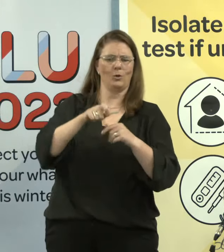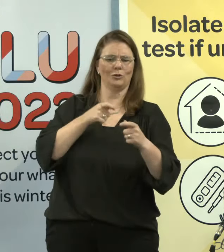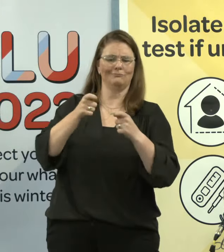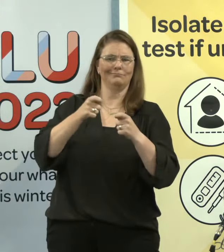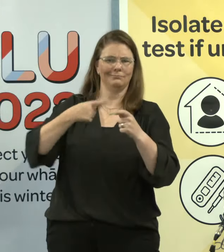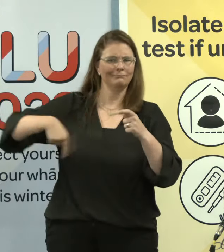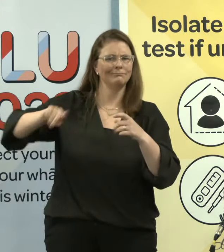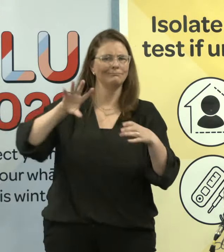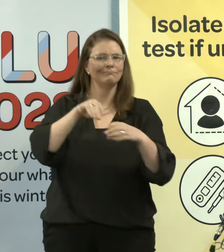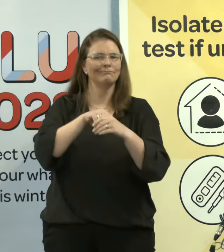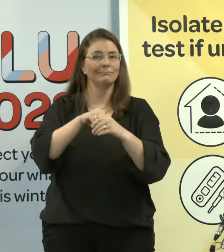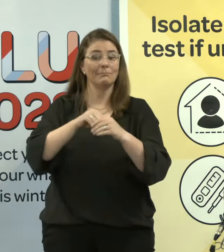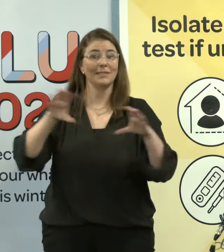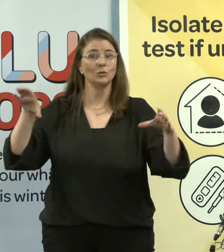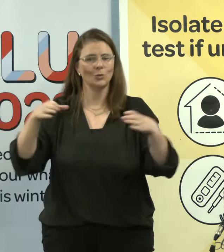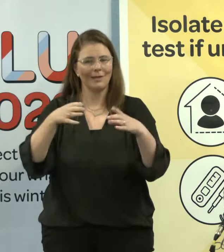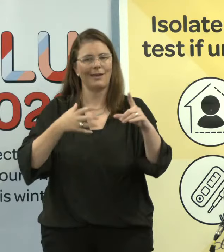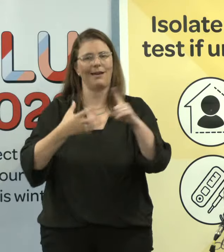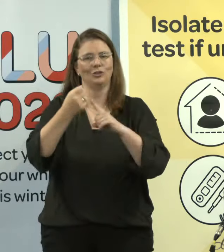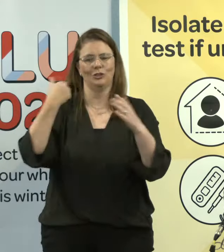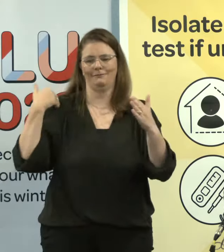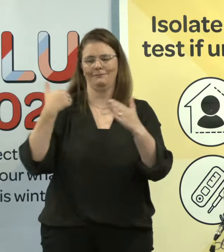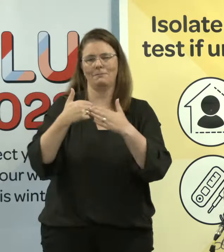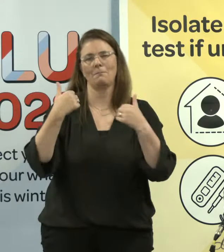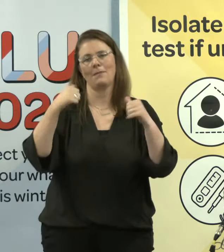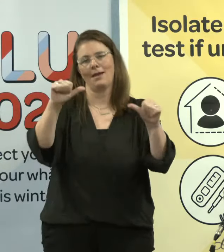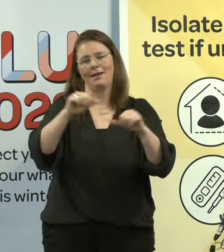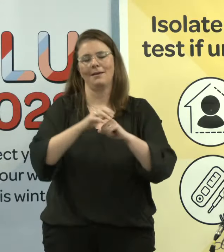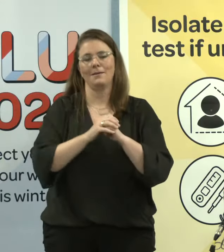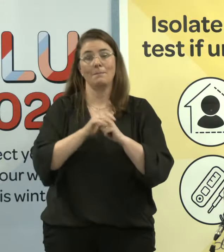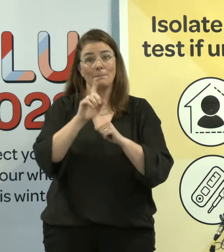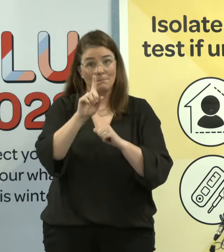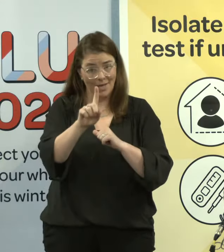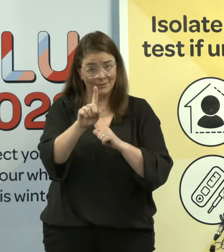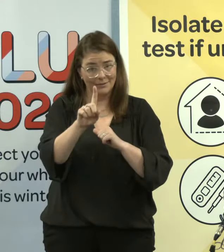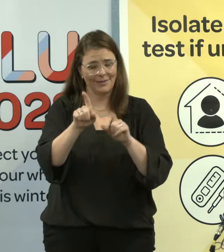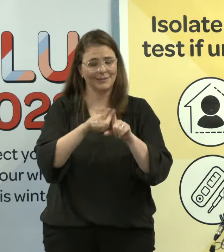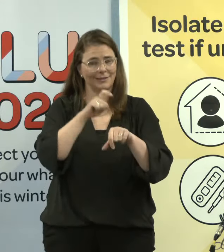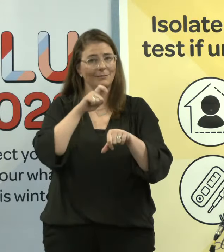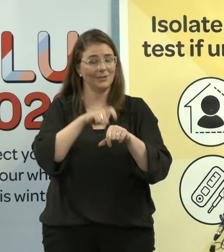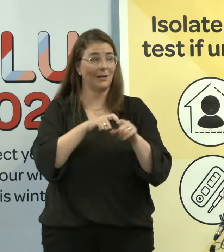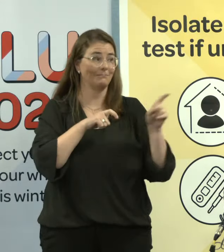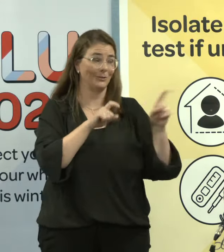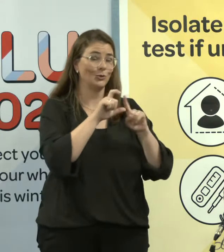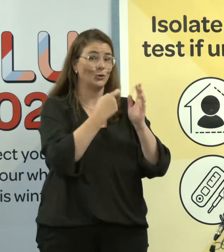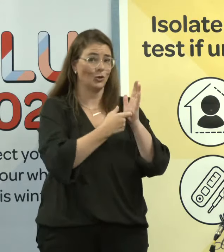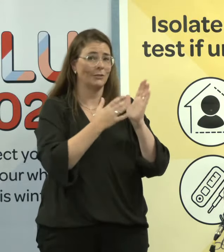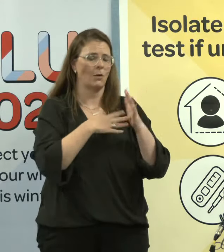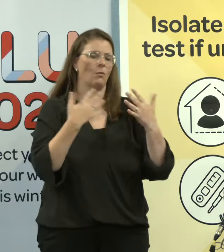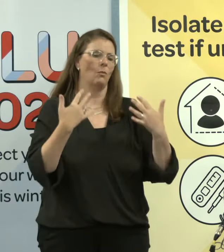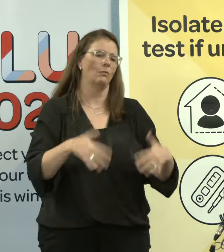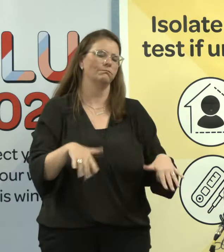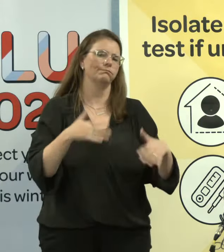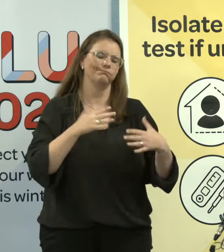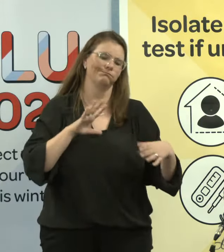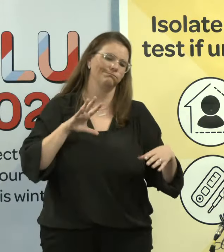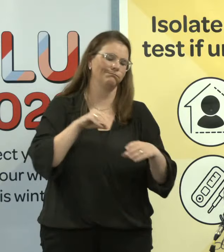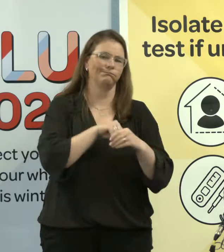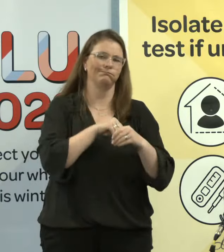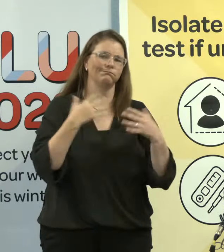tümatanui, te rängai tümataiti me te wahanga hauora. A he maha nga mahi a te nuinga, kaua ki te